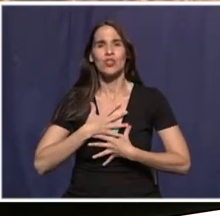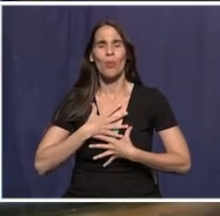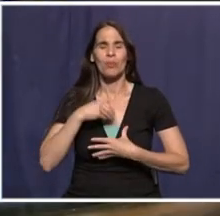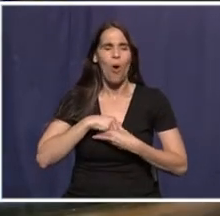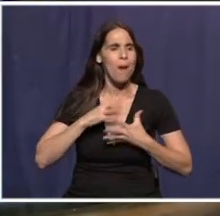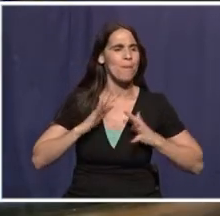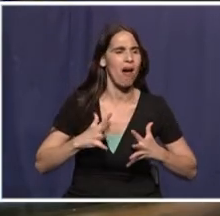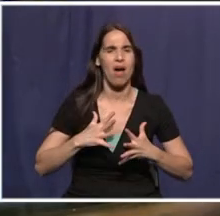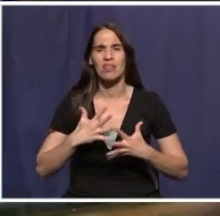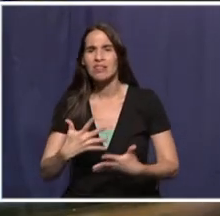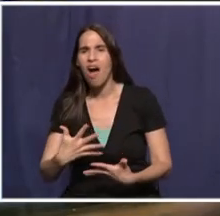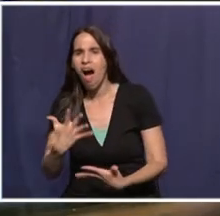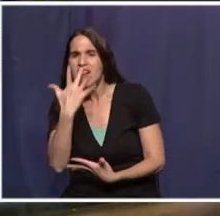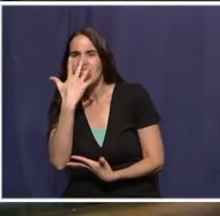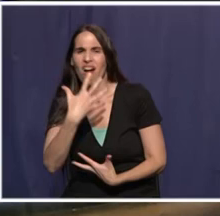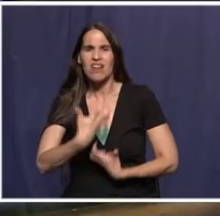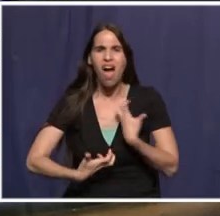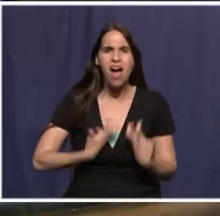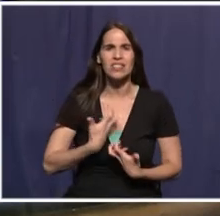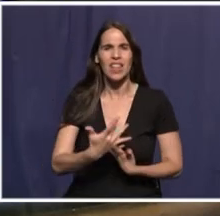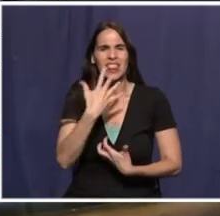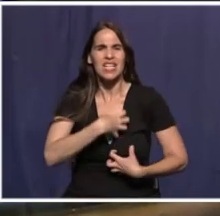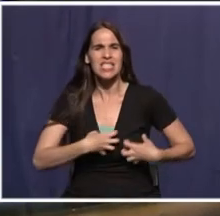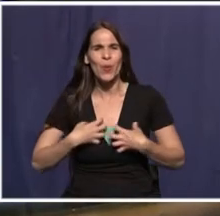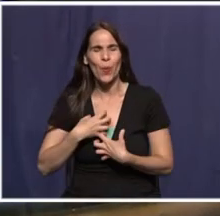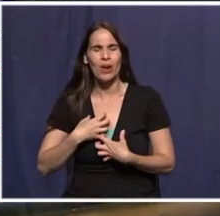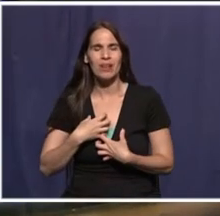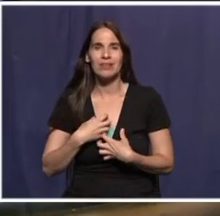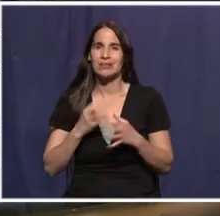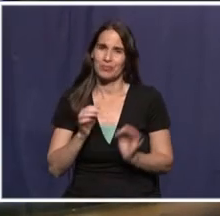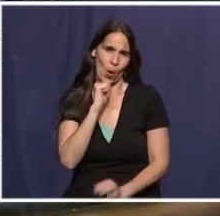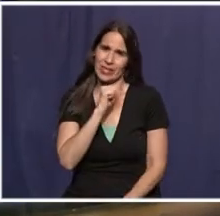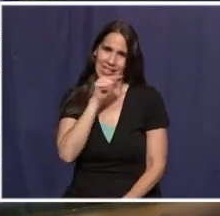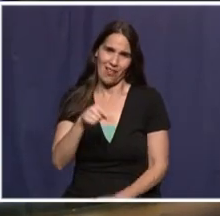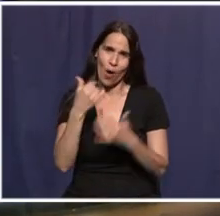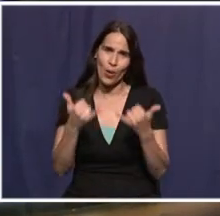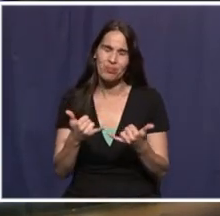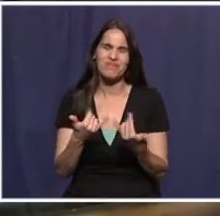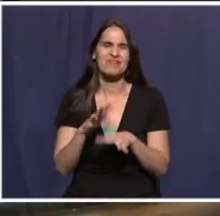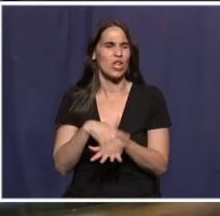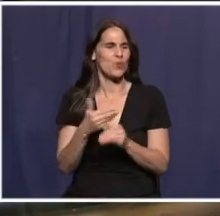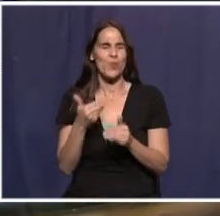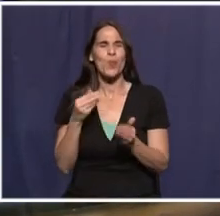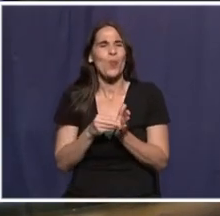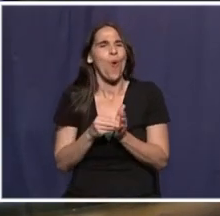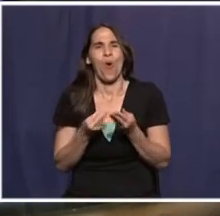הכעס, האכזבה והתסכול. الغضب، الاحباط وخيبة الأمل. האמת היא שלא רציתי לבוא לפה היום. في الحقيقة لم أرغب بالمجيء الى هنا اليوم. היה לי מוקדם מדי. كان هذا باكرا جدا علي. האדמה עדיין רועדת, ما زالت الأرض تهتز تحتي